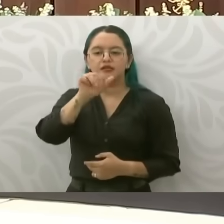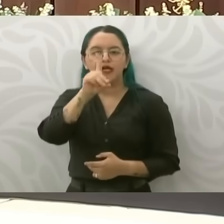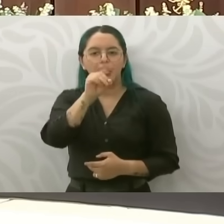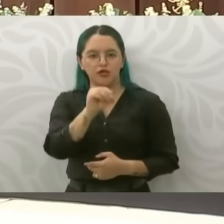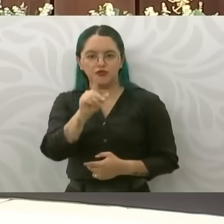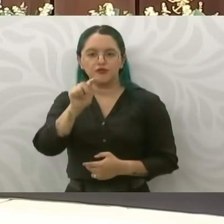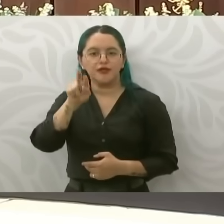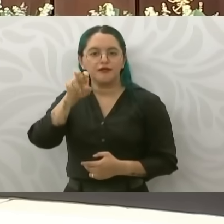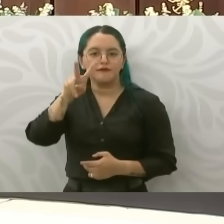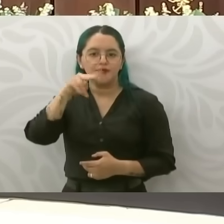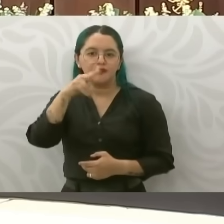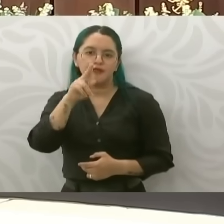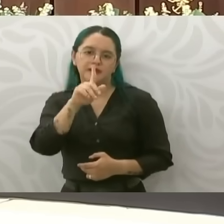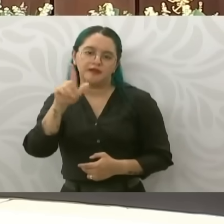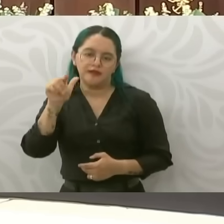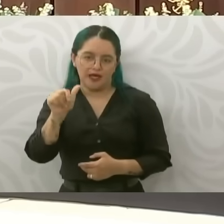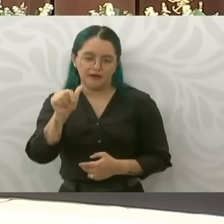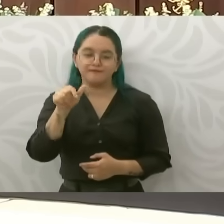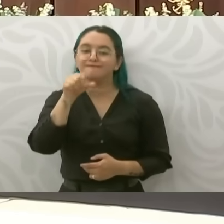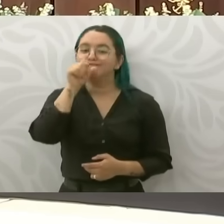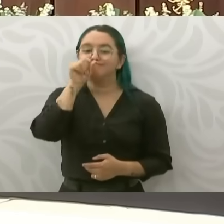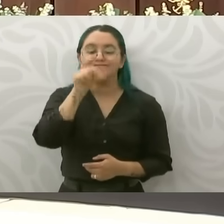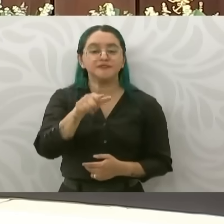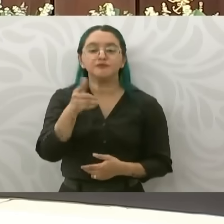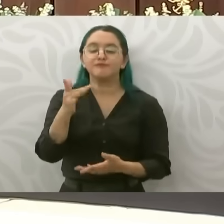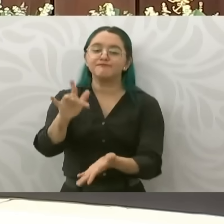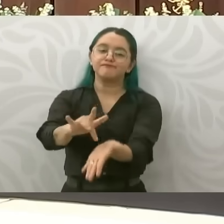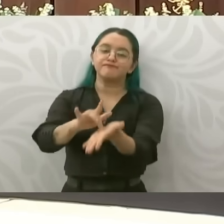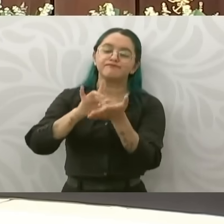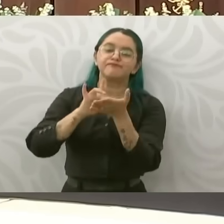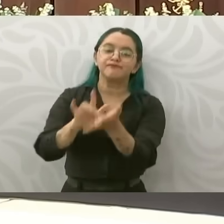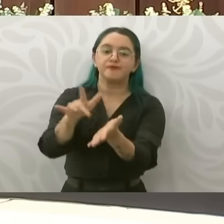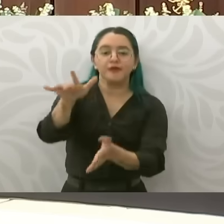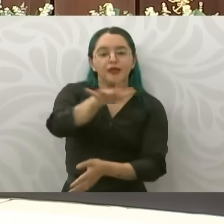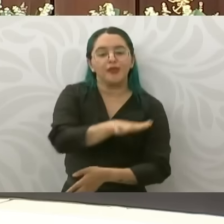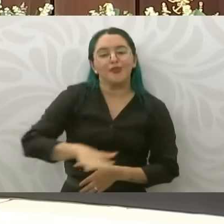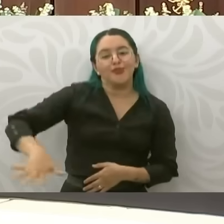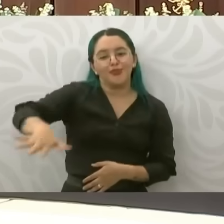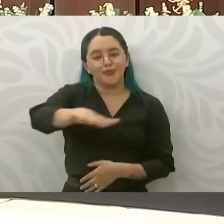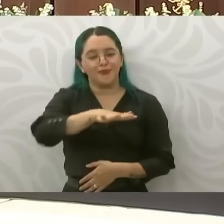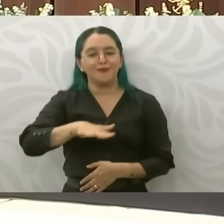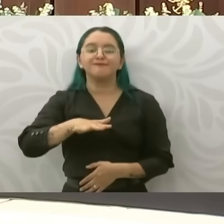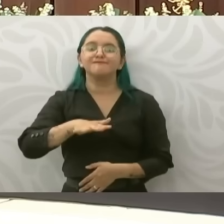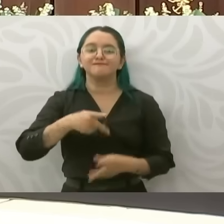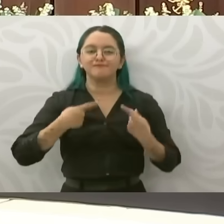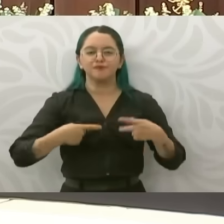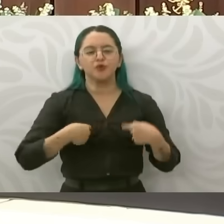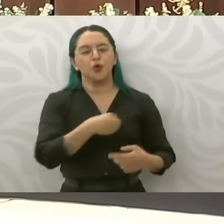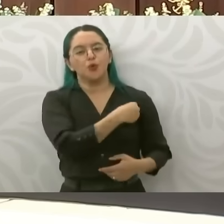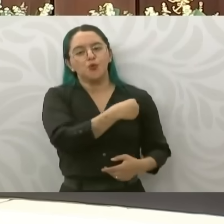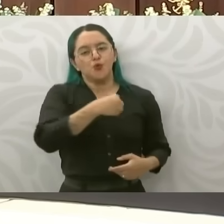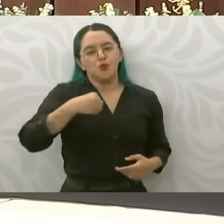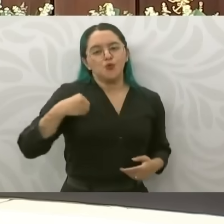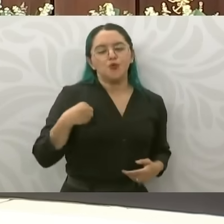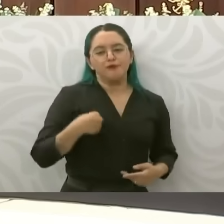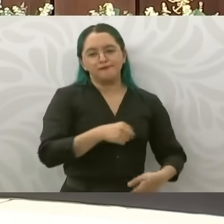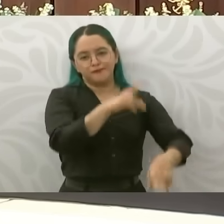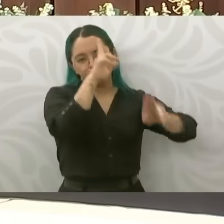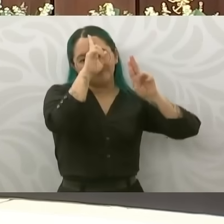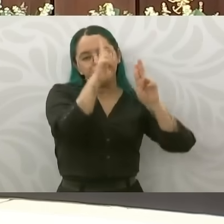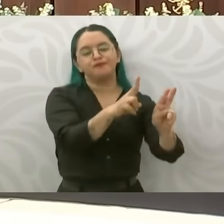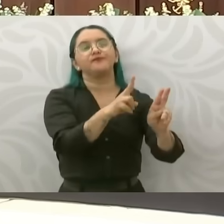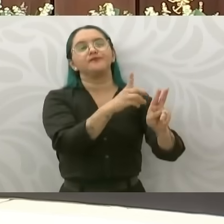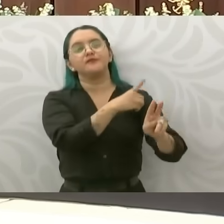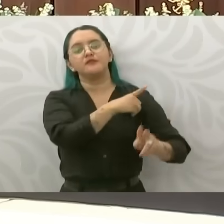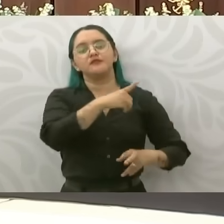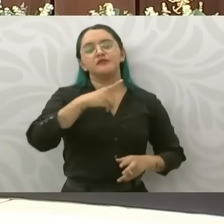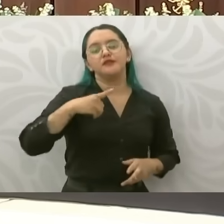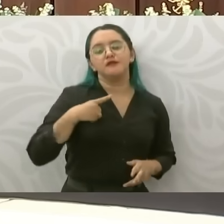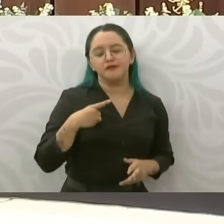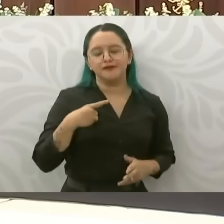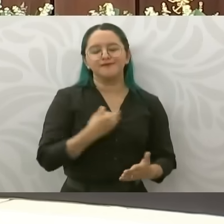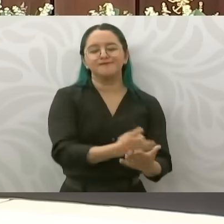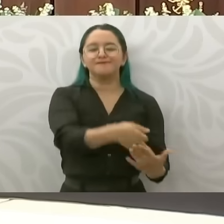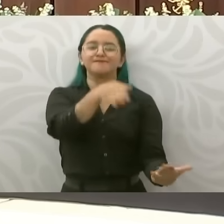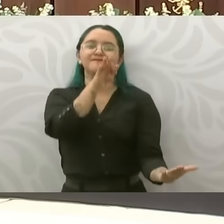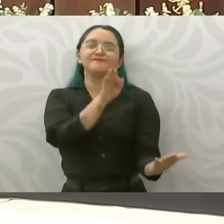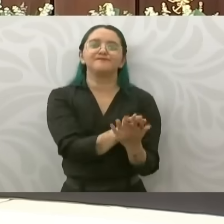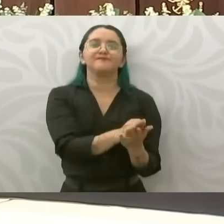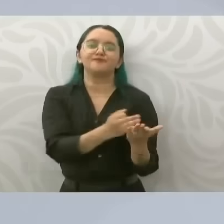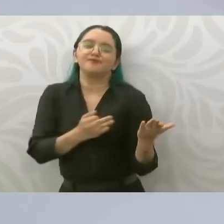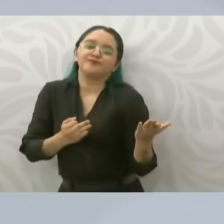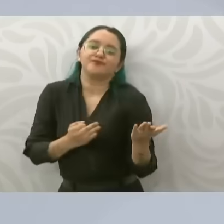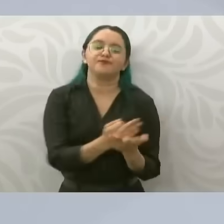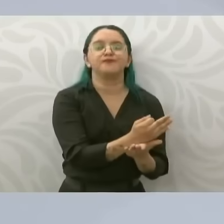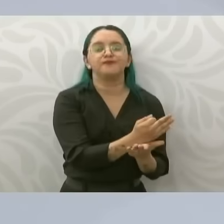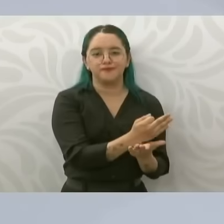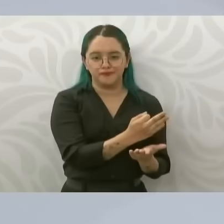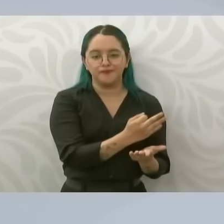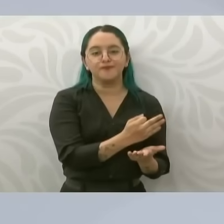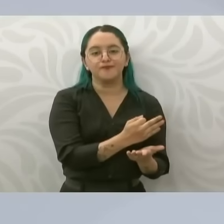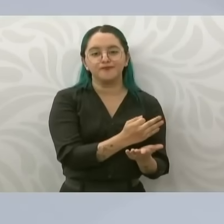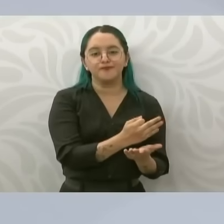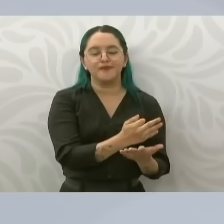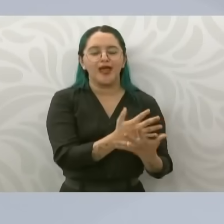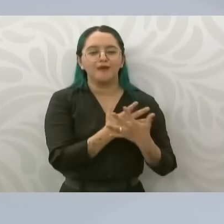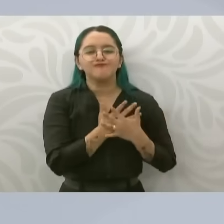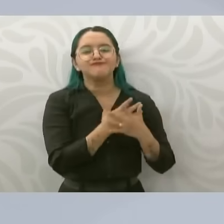agradezco a todas y todos su compromiso con honor deber lealtad y patriotismo la entrega del general